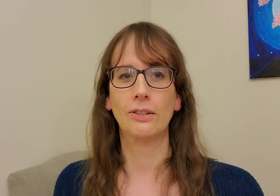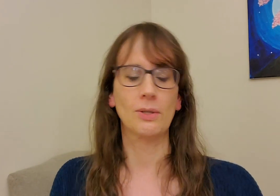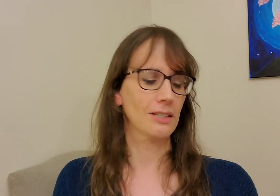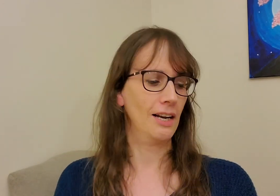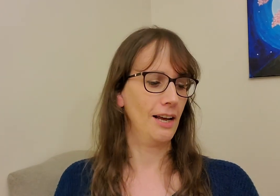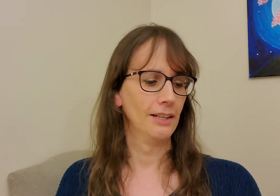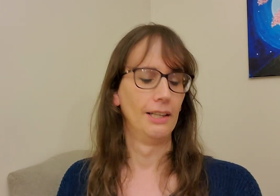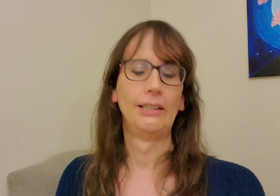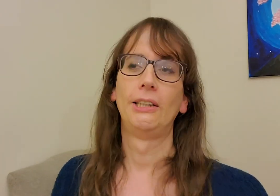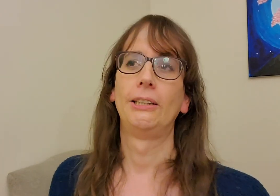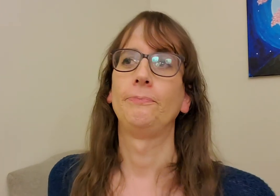Asco.